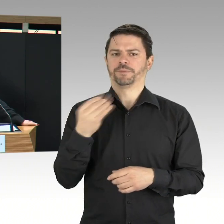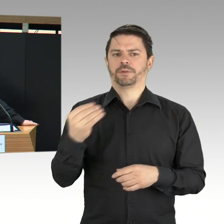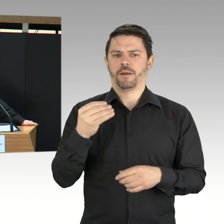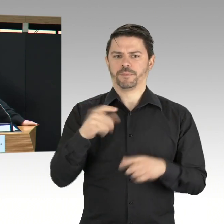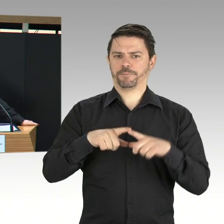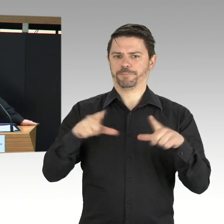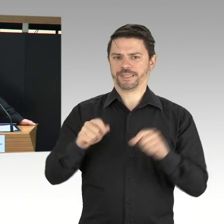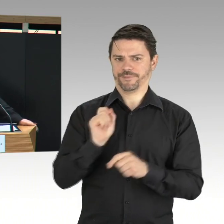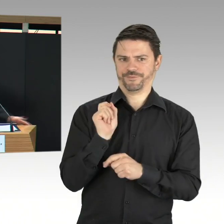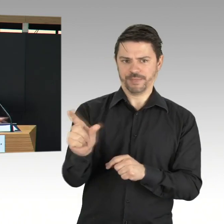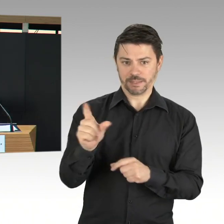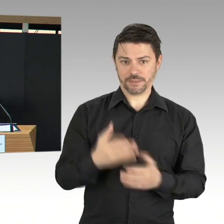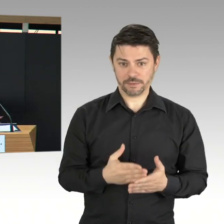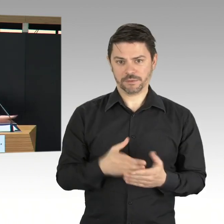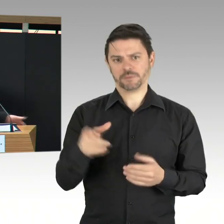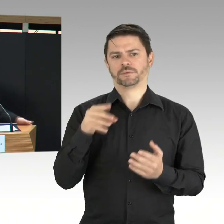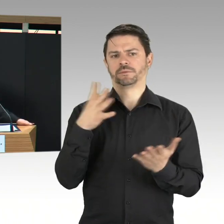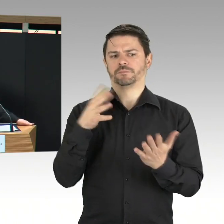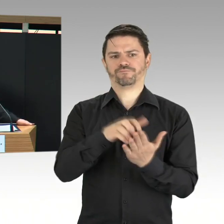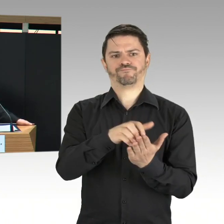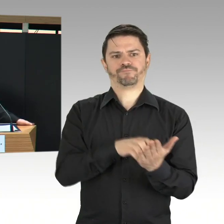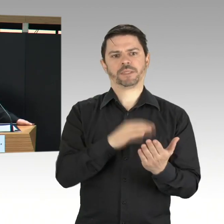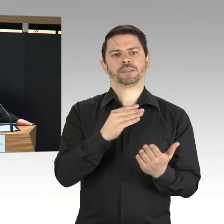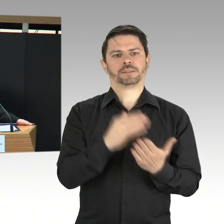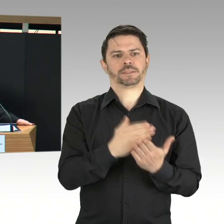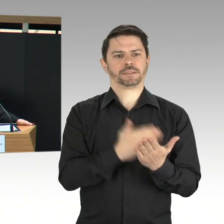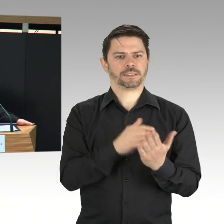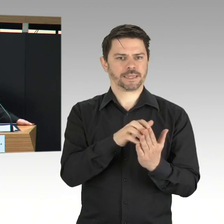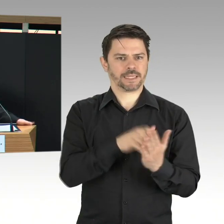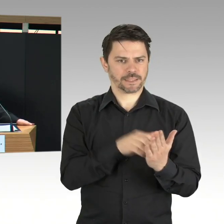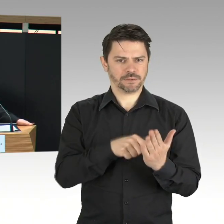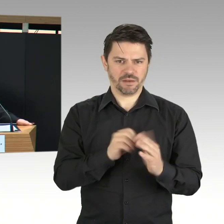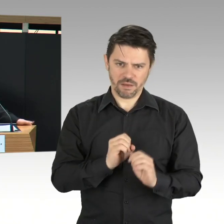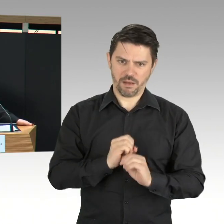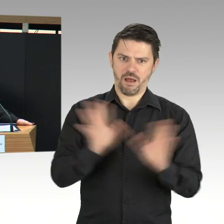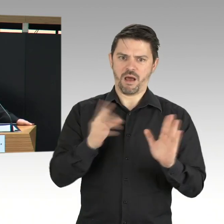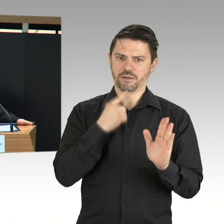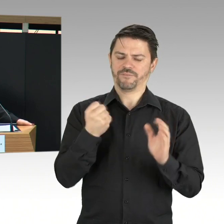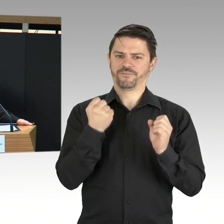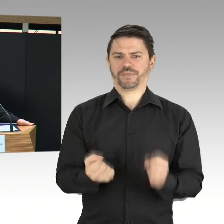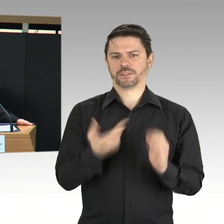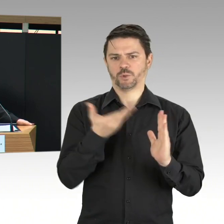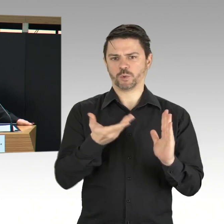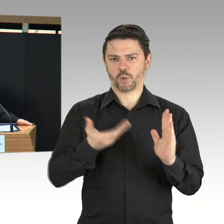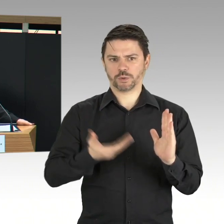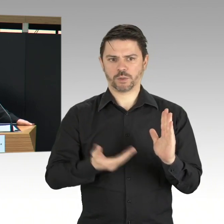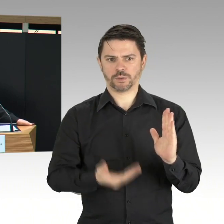In diesem Brief sollte die Wohnlageneinstufung stehen, ebenso wie das Baualter